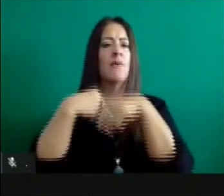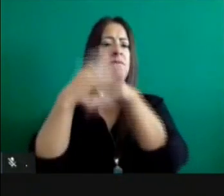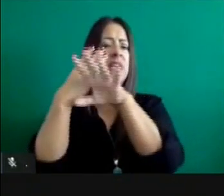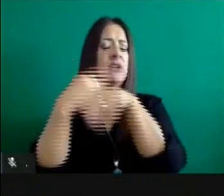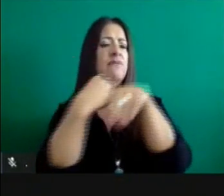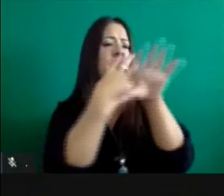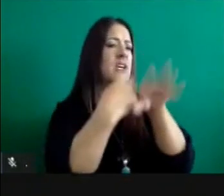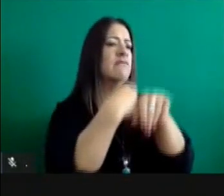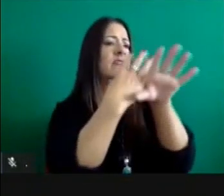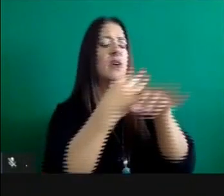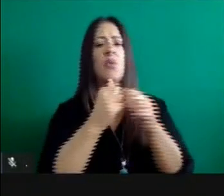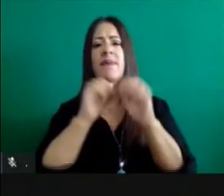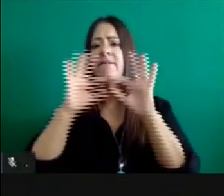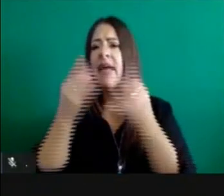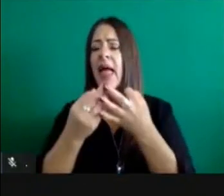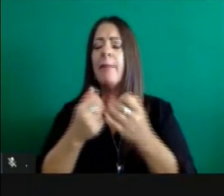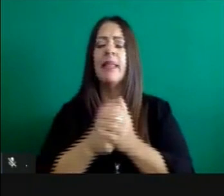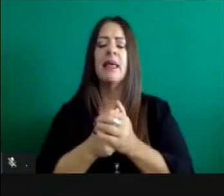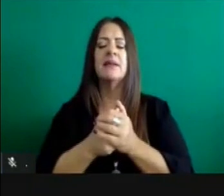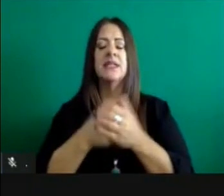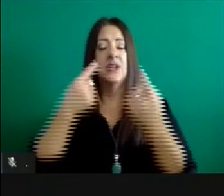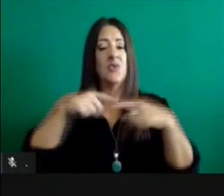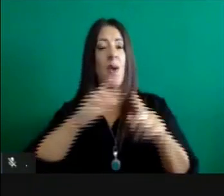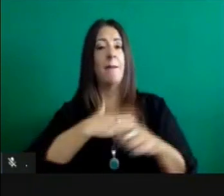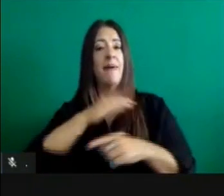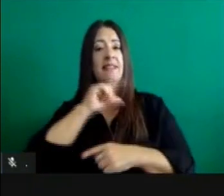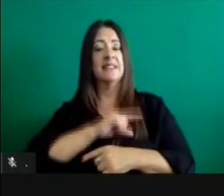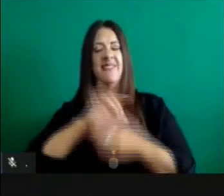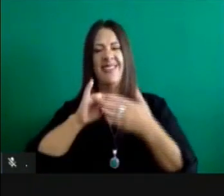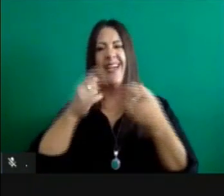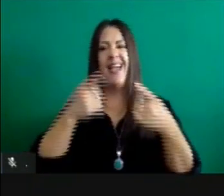RITUALLY. I THINK MANY OF US EXPERIENCED